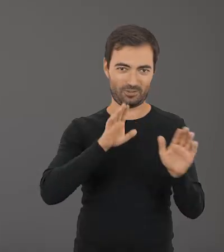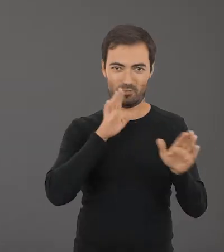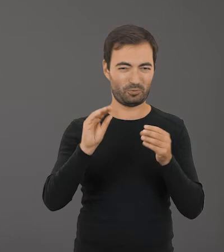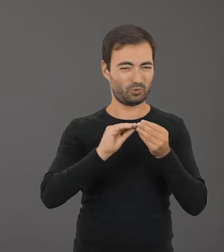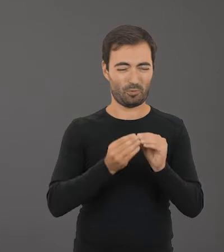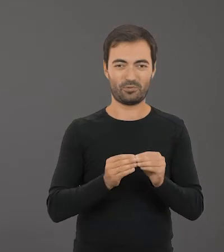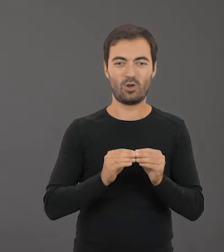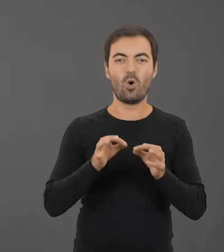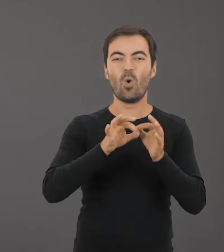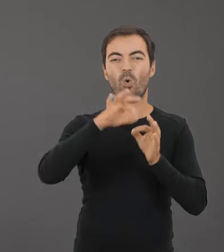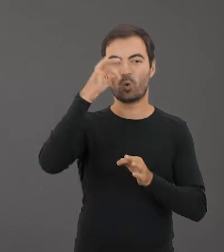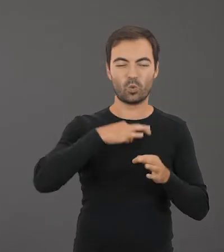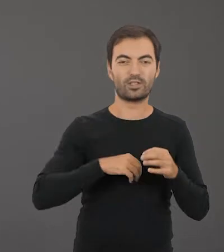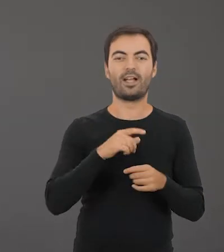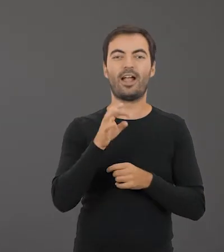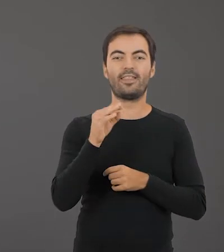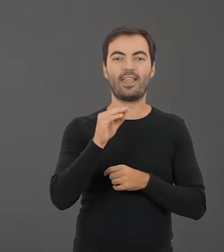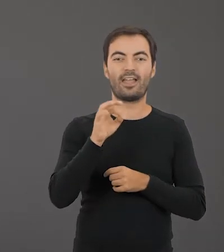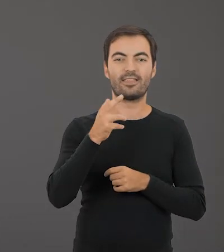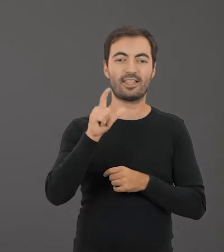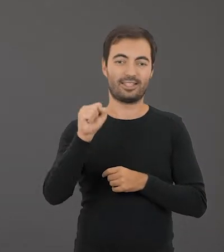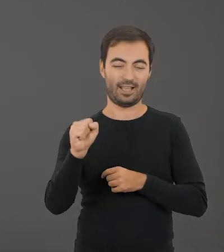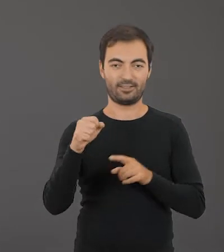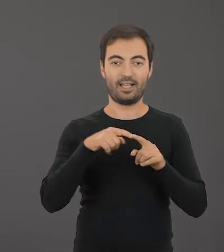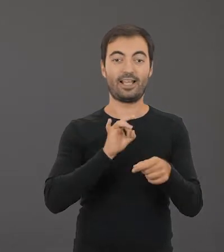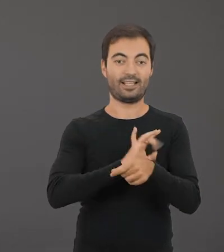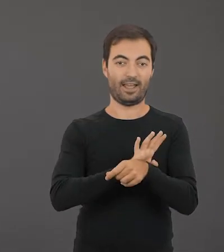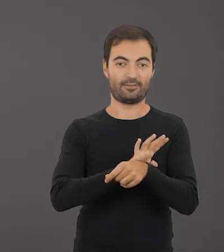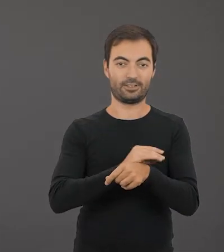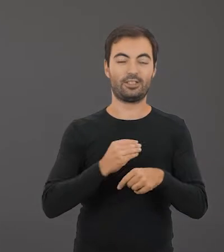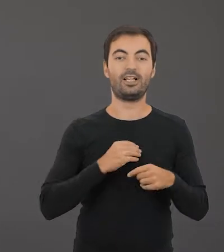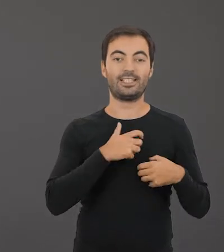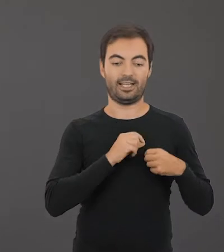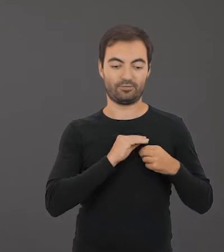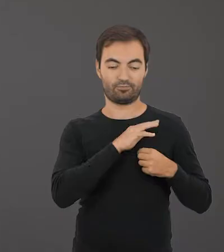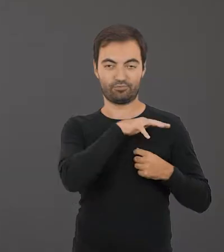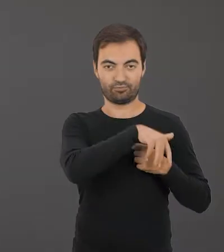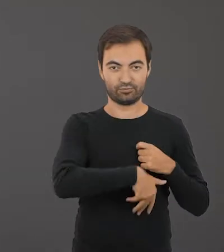Tymi rurami w naszym ciele są tętnice, to te którymi krew wypływa z serca i żyły,